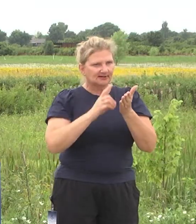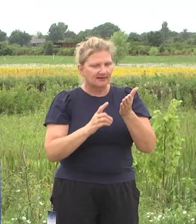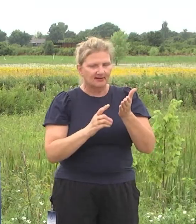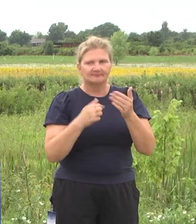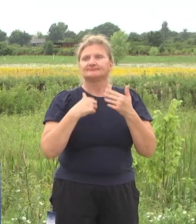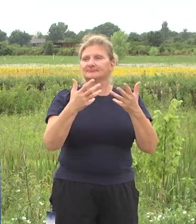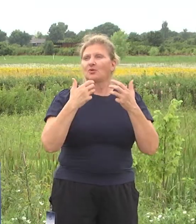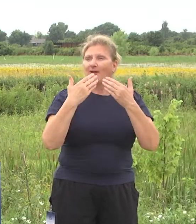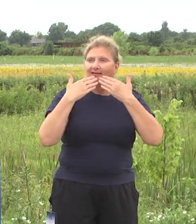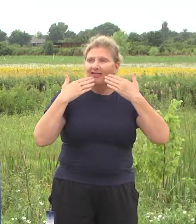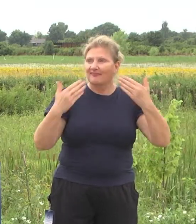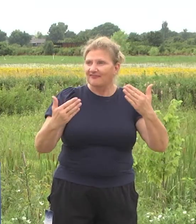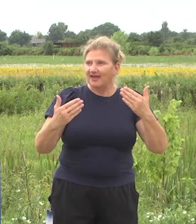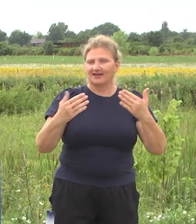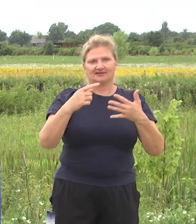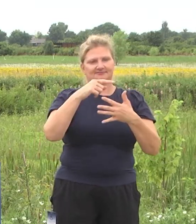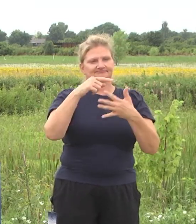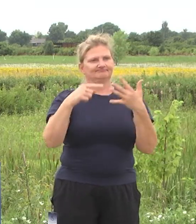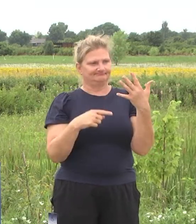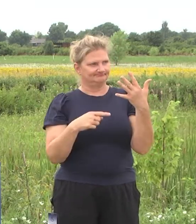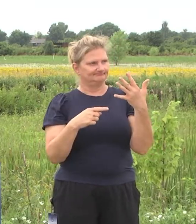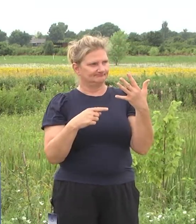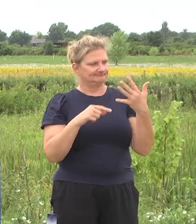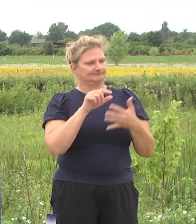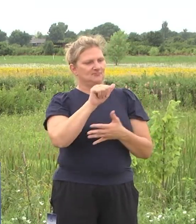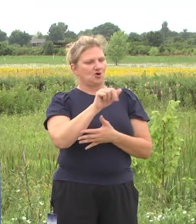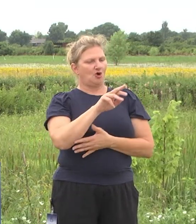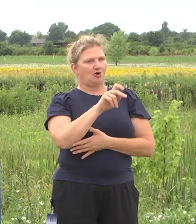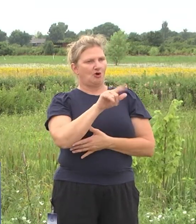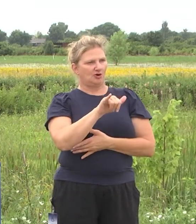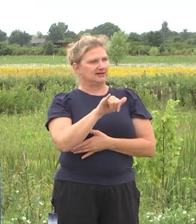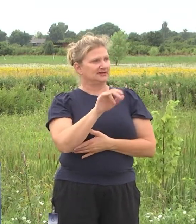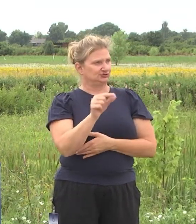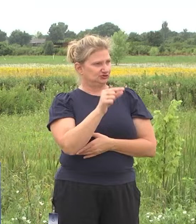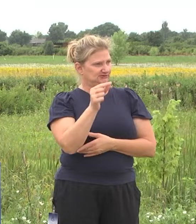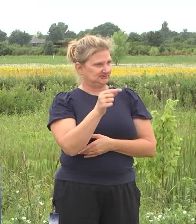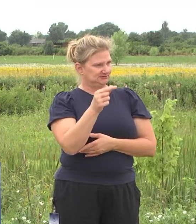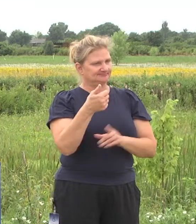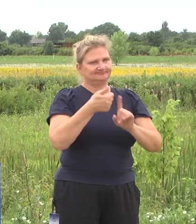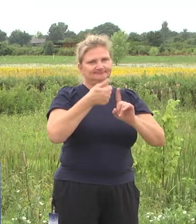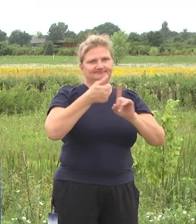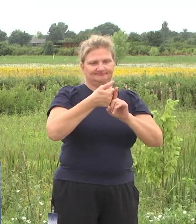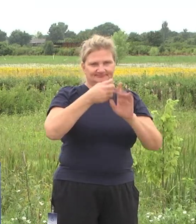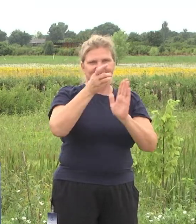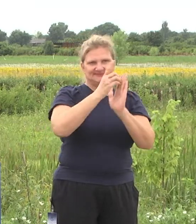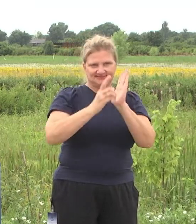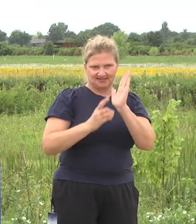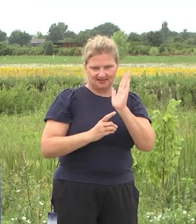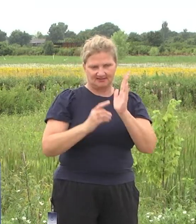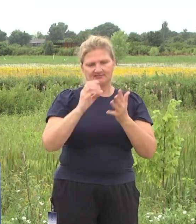y los enumeraré brevemente. RDG fue el diseñador. Conrad Snyder con